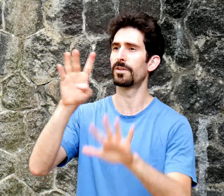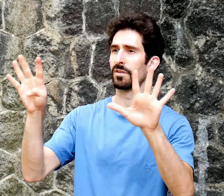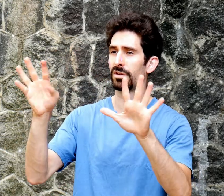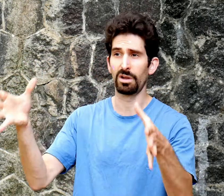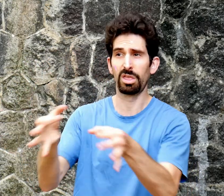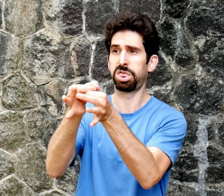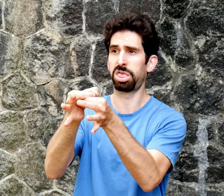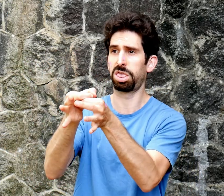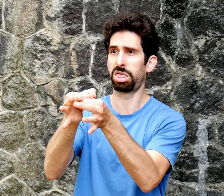C'est peu.